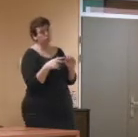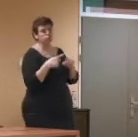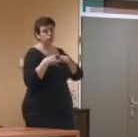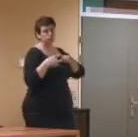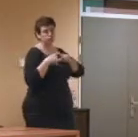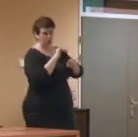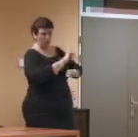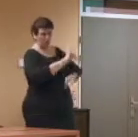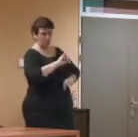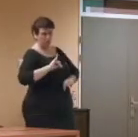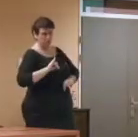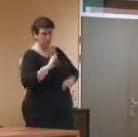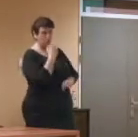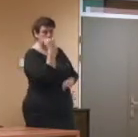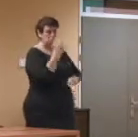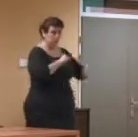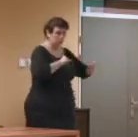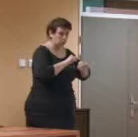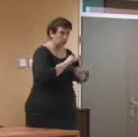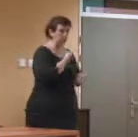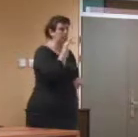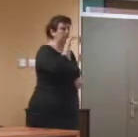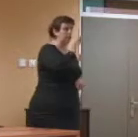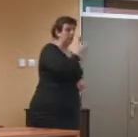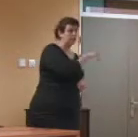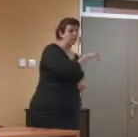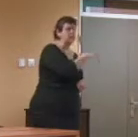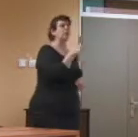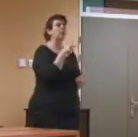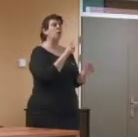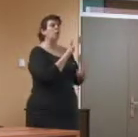Ferrán Belda, de Josep Torrens en el Levante, contra María Consuelo Reina, hay una lucha muy interesante